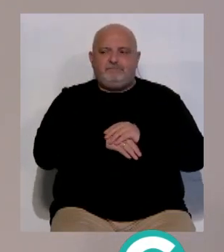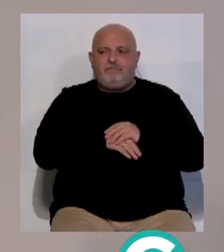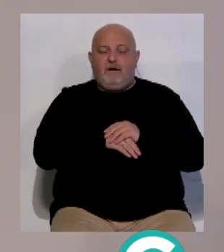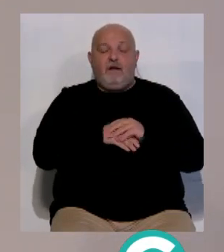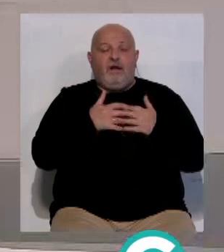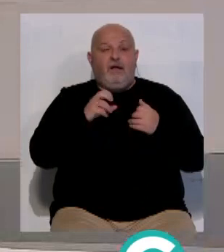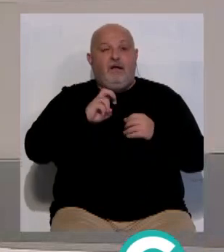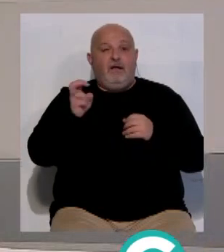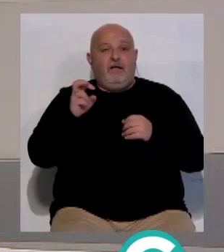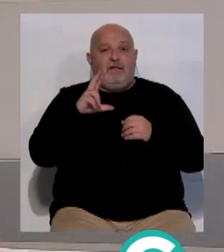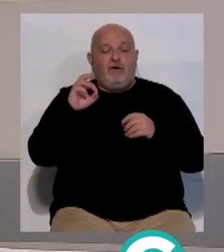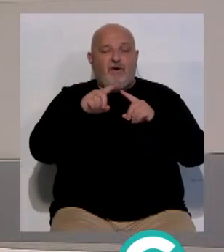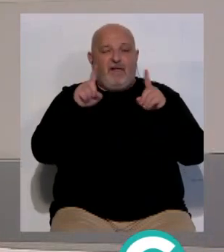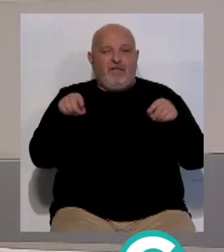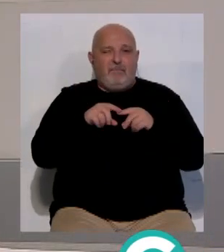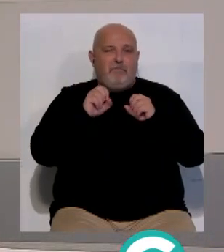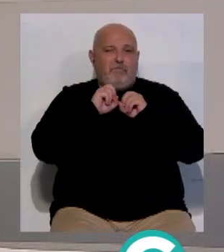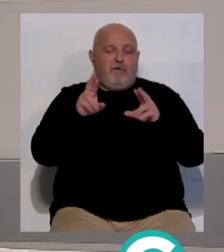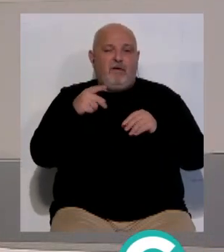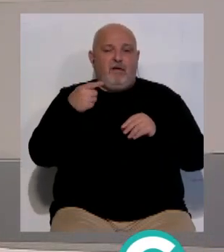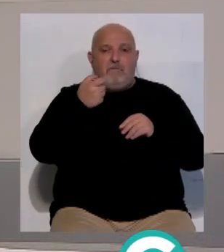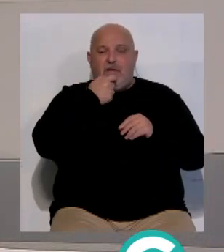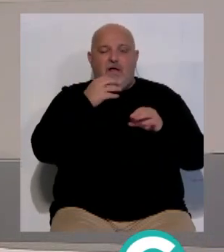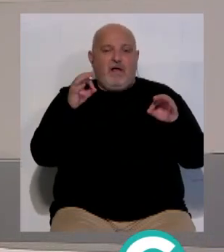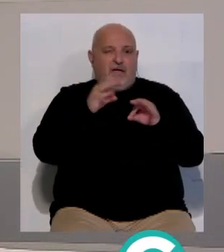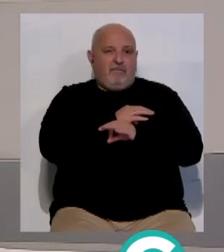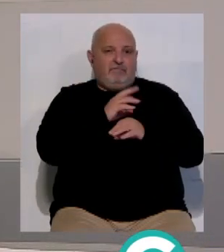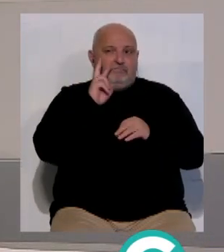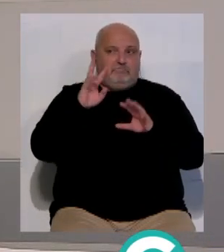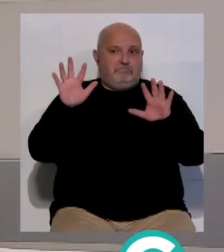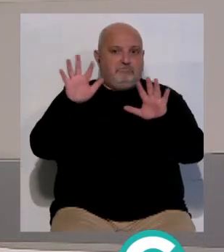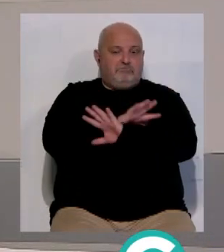lo del Cerro grande el bar porque Gil manzan no se puede equivocar en su apreciación en directo